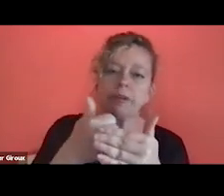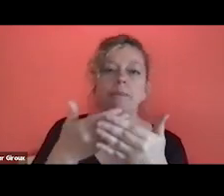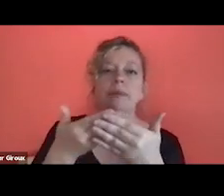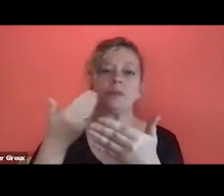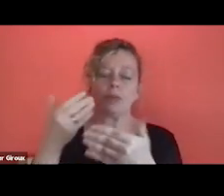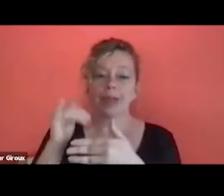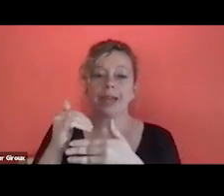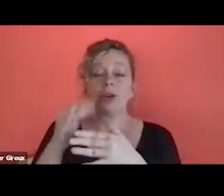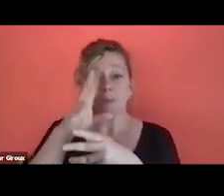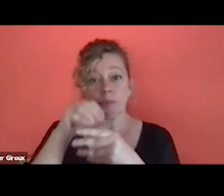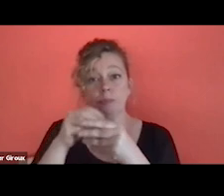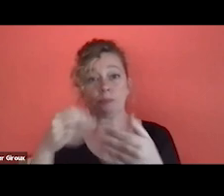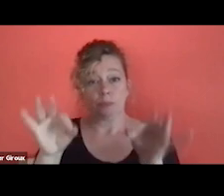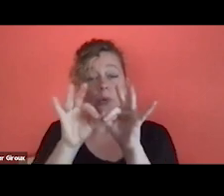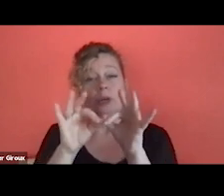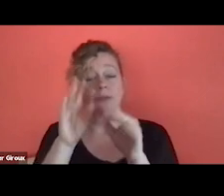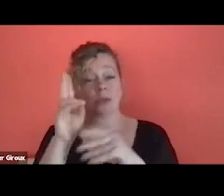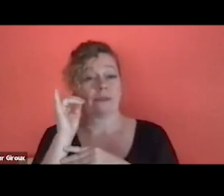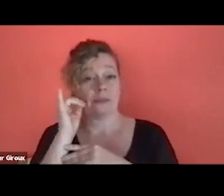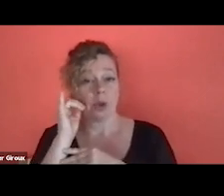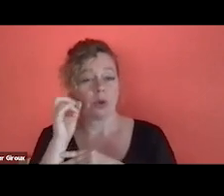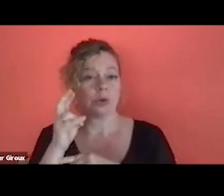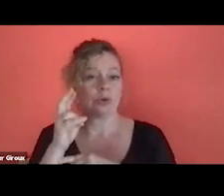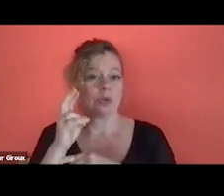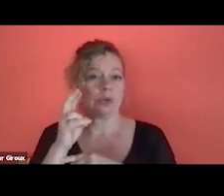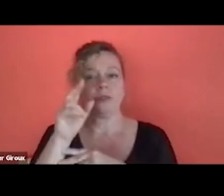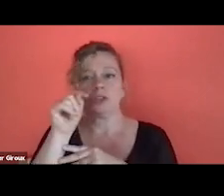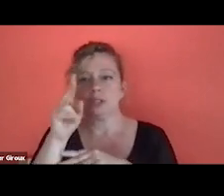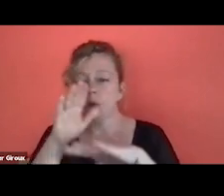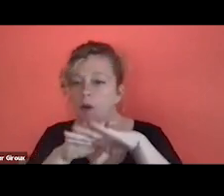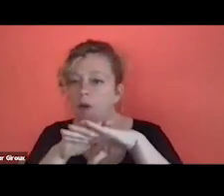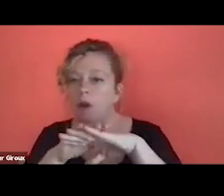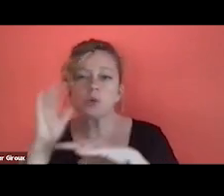Ya sea que usen sus teléfonos o dejen la televisión encendida o la radio encendida